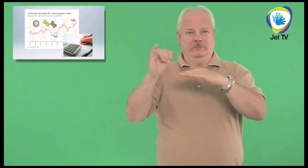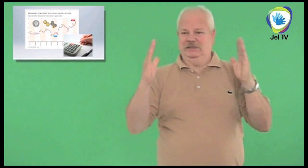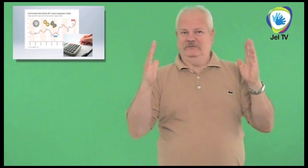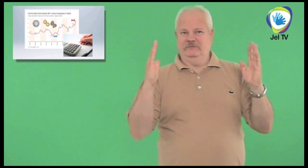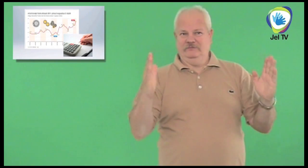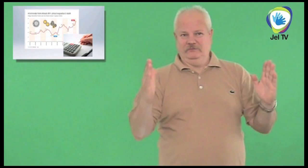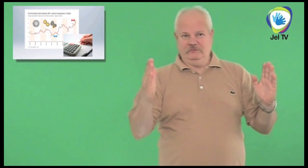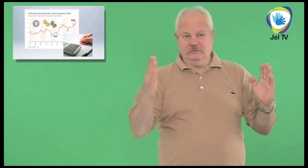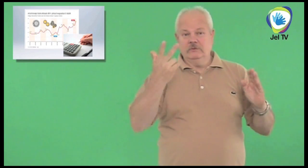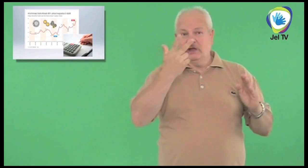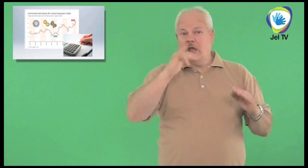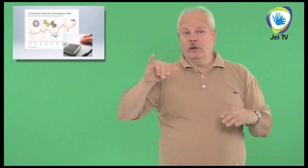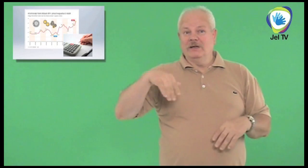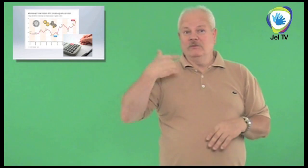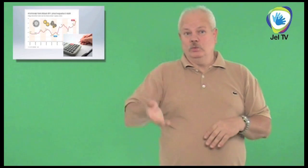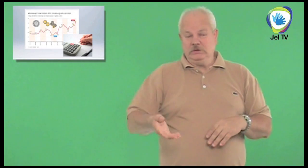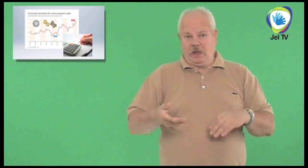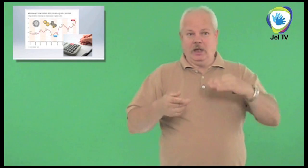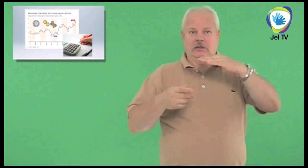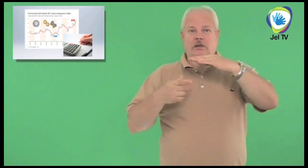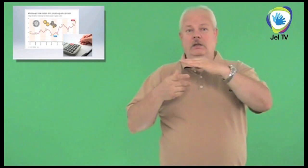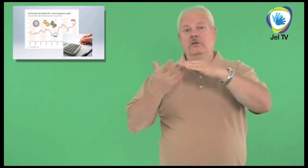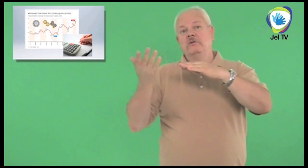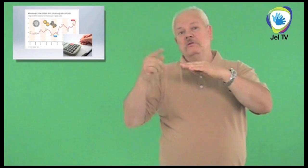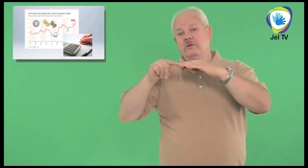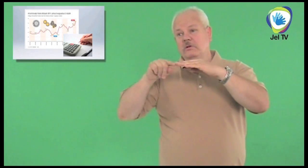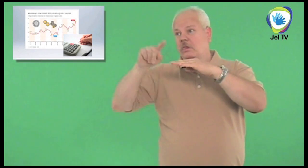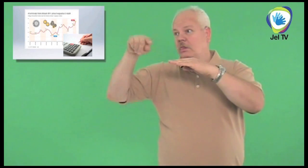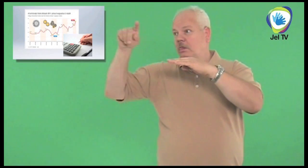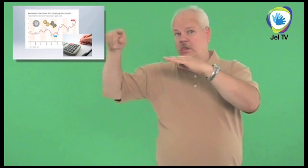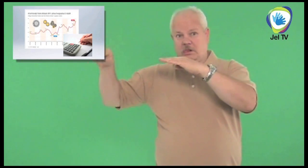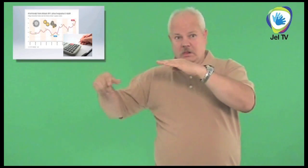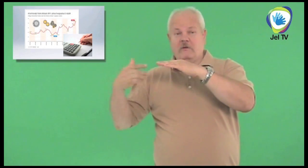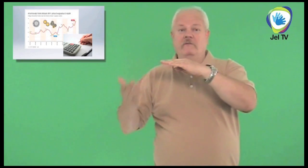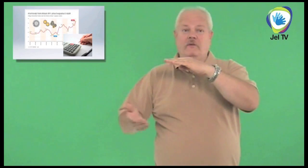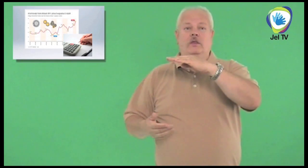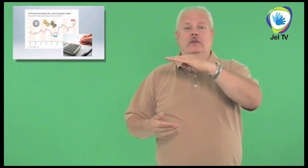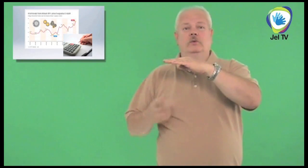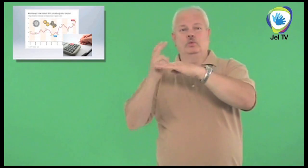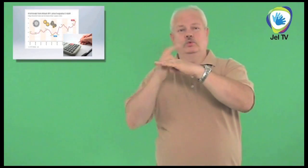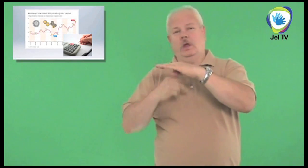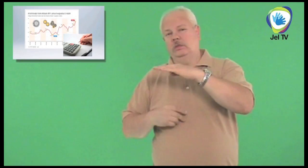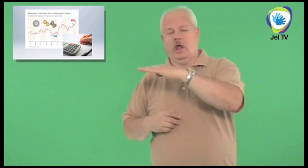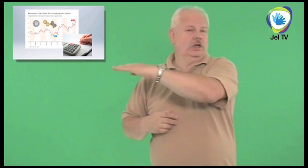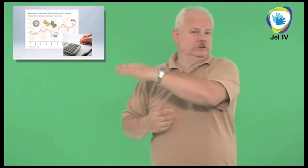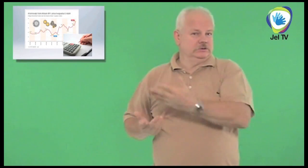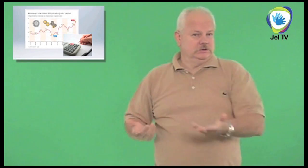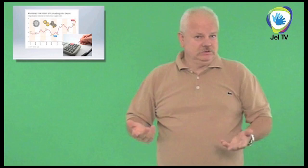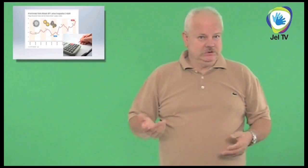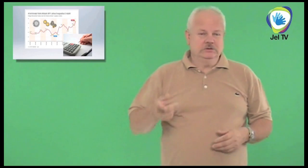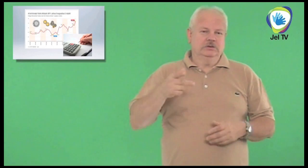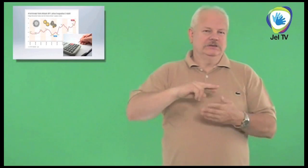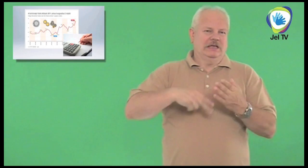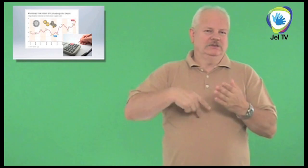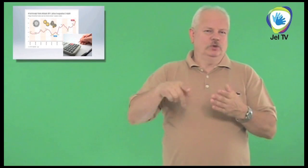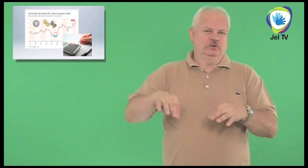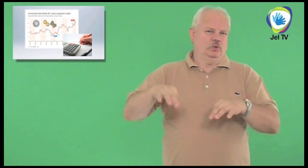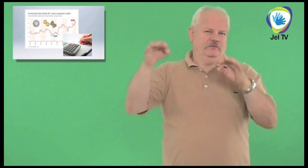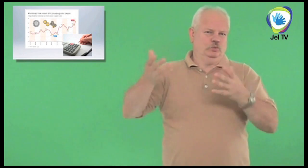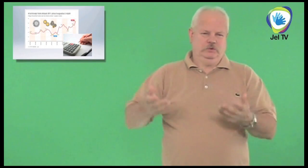3 évig marad ennyi, 3 év utána vagy ingadozik, vagy ugyanannyi marad, a szerzõdéstõl függ.